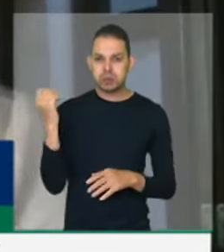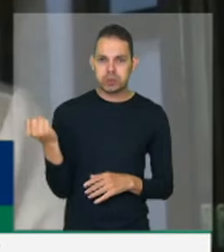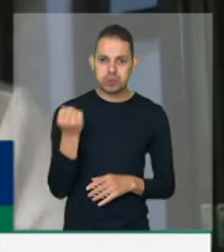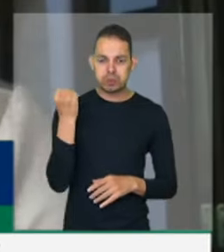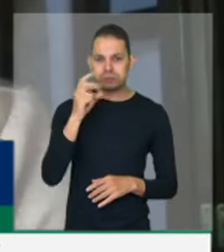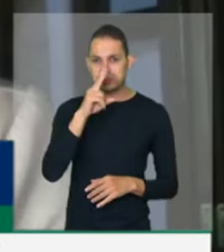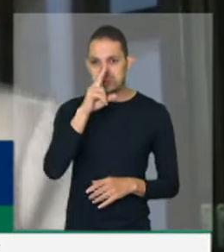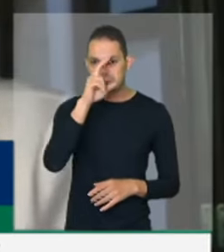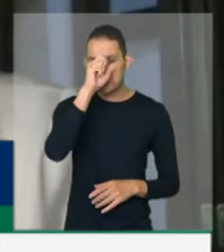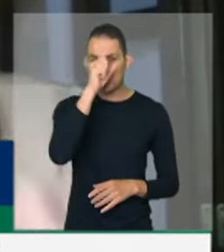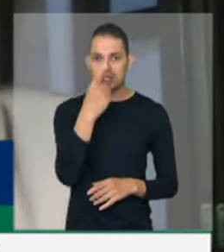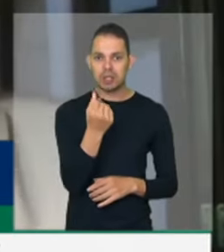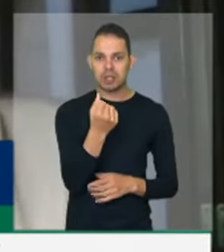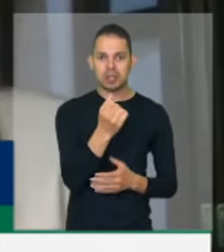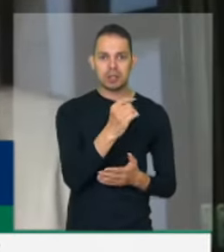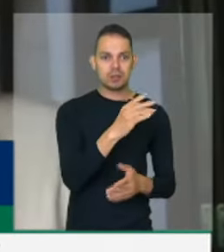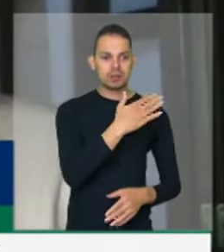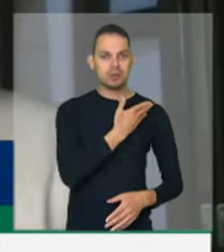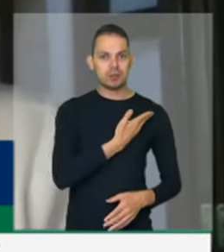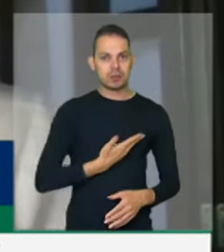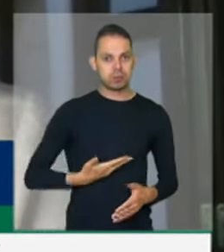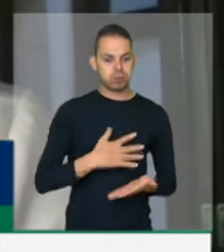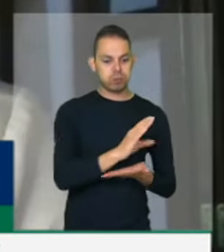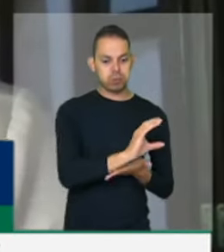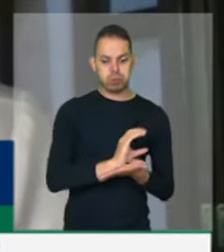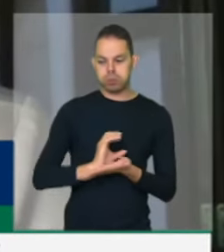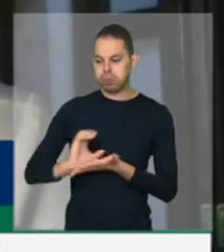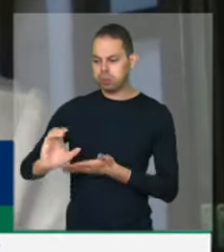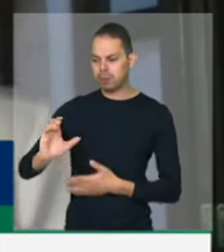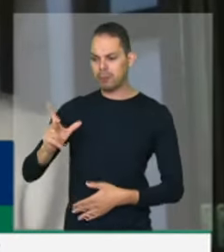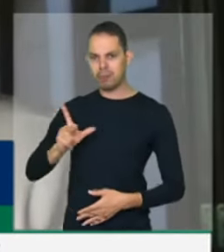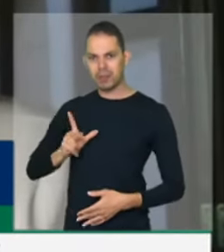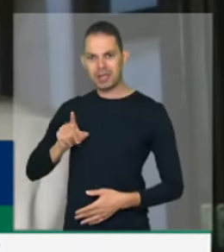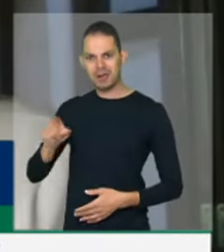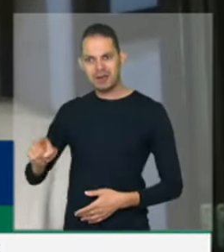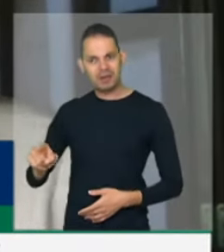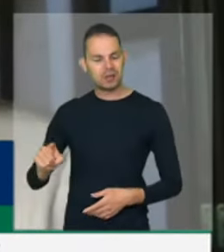SETOR PRIVADO DESSA FORMA. A GENTE JÁ TEVE EMPRESÁRIOS DA SAÚDE COMO EMPRESÁRIOS DA